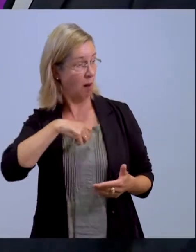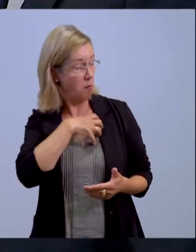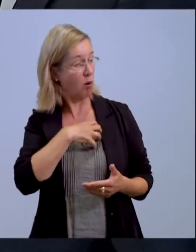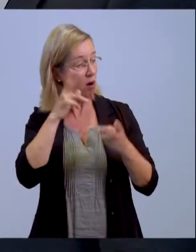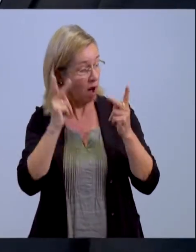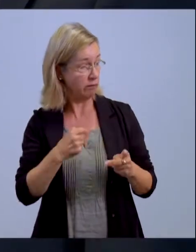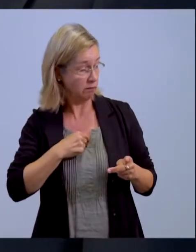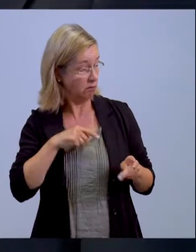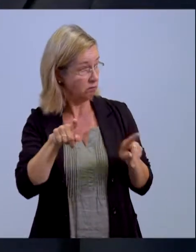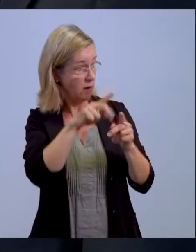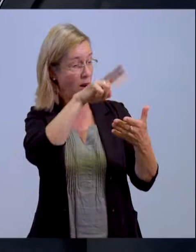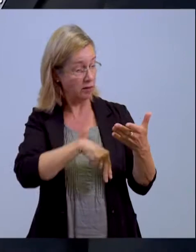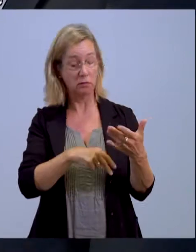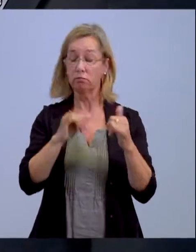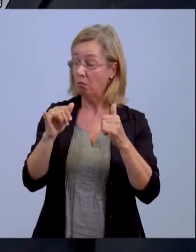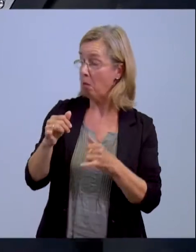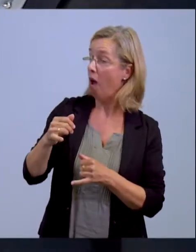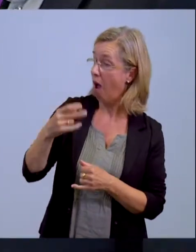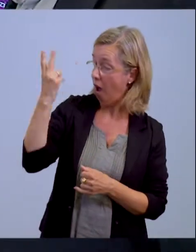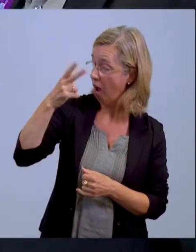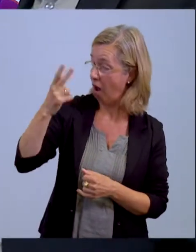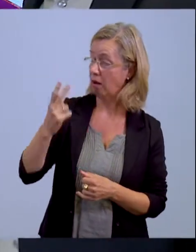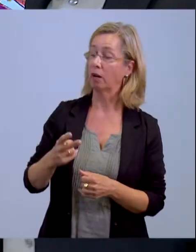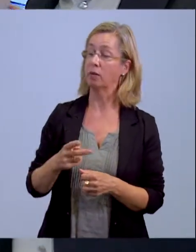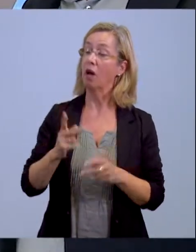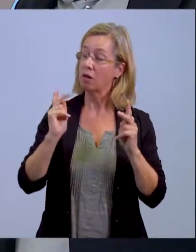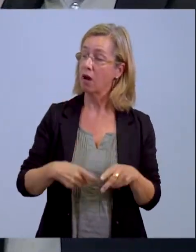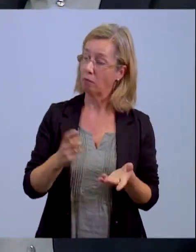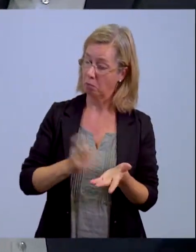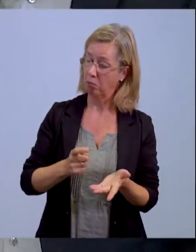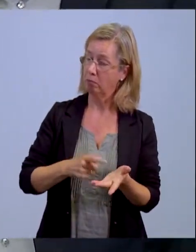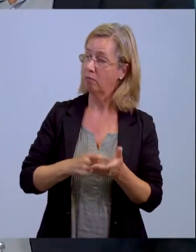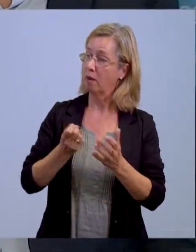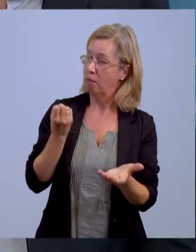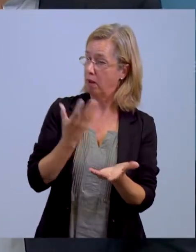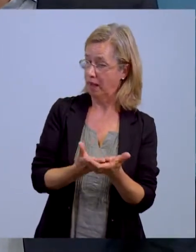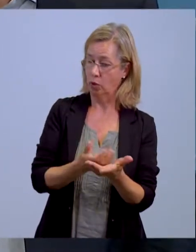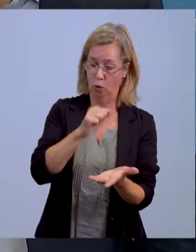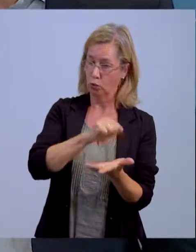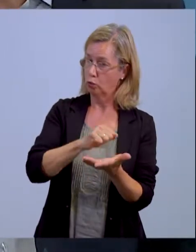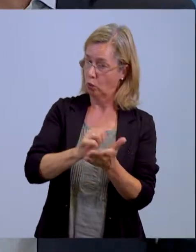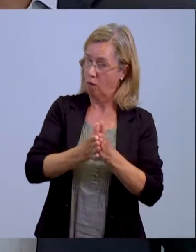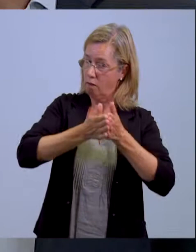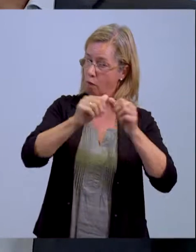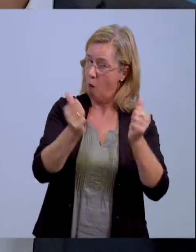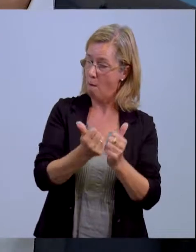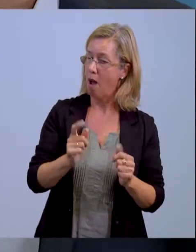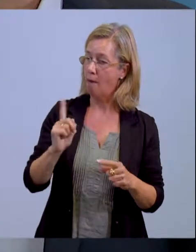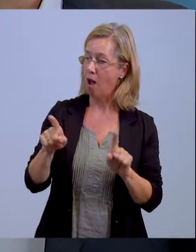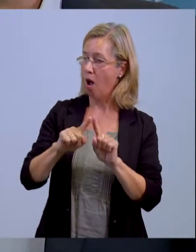irgendwo auch als Bürger bekommen? Selbstverständlich, der Bericht kann bei uns angefordert werden in Druckversion aber